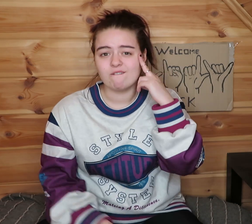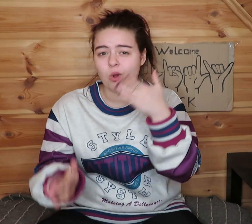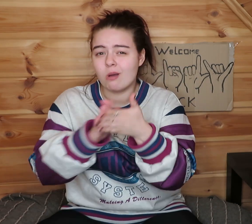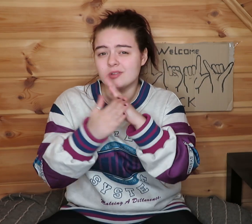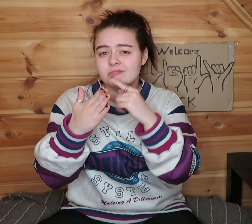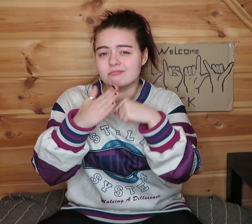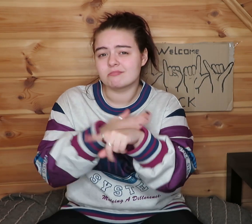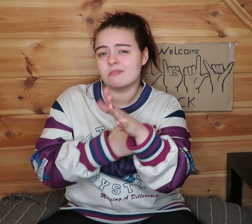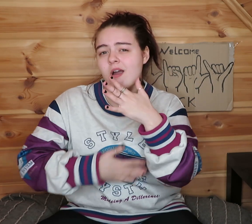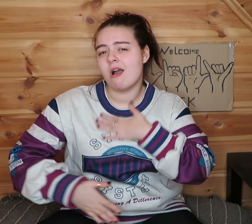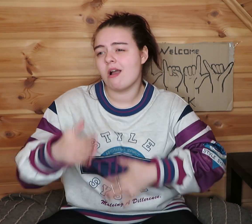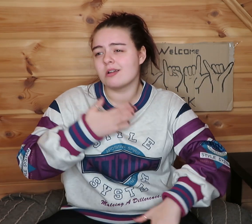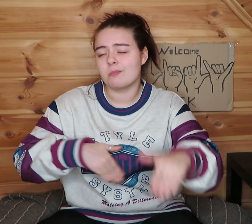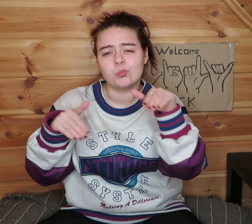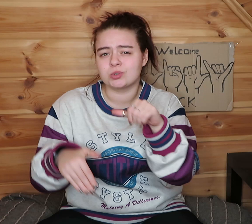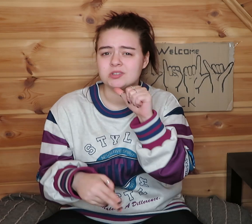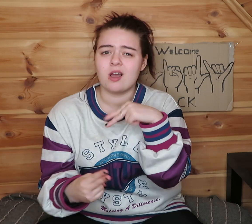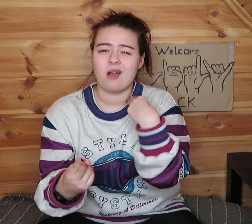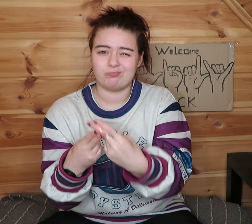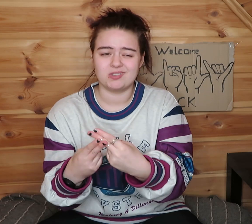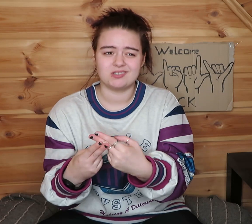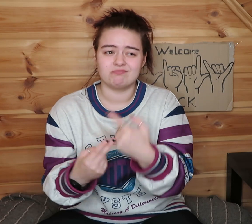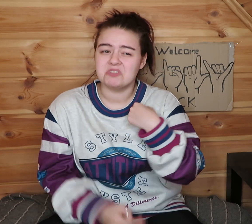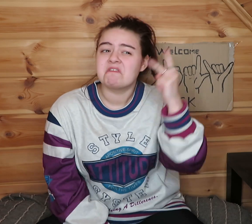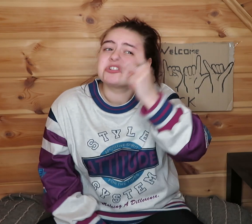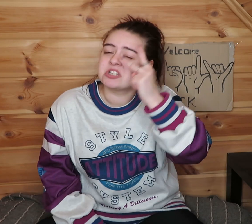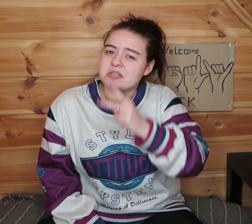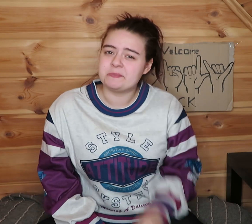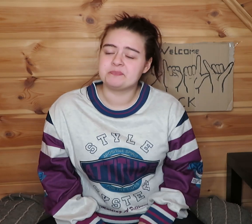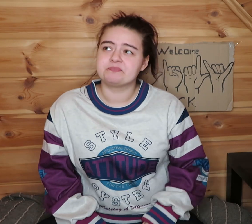In der gehörlosen Community muss man sich nicht anpassen. Es ist angenehm. Das verstehe ich.